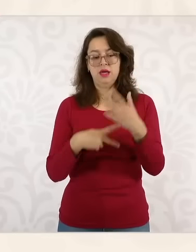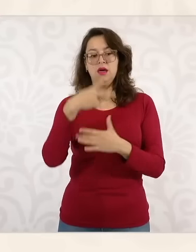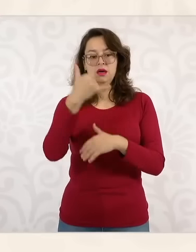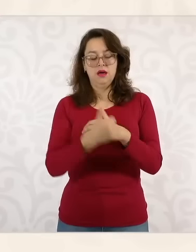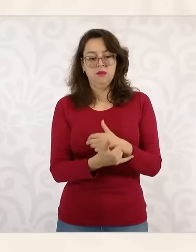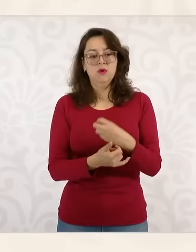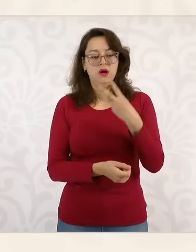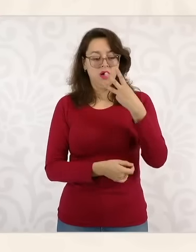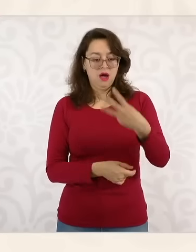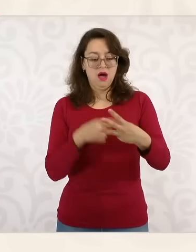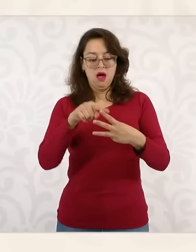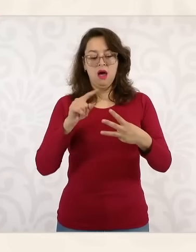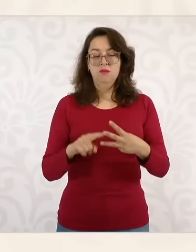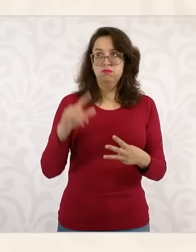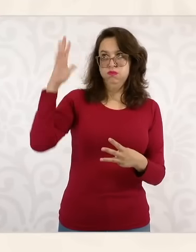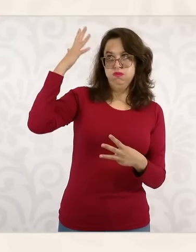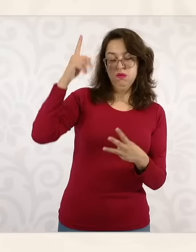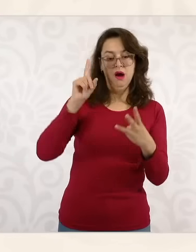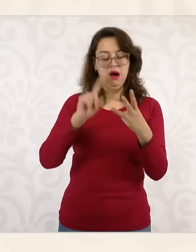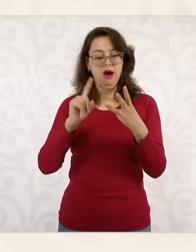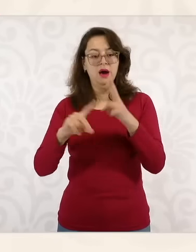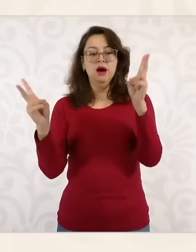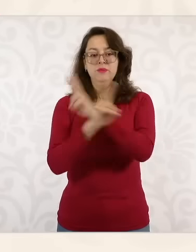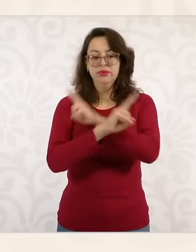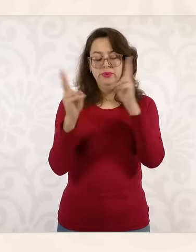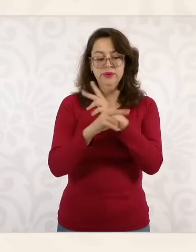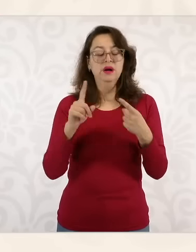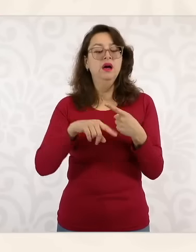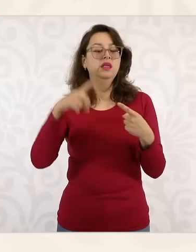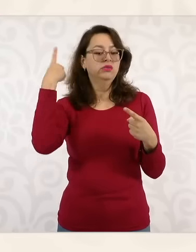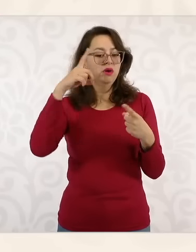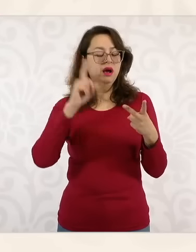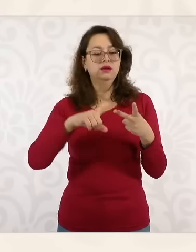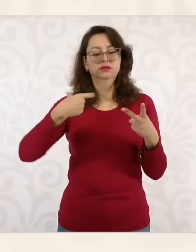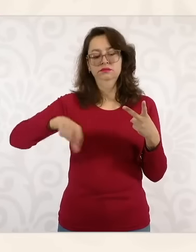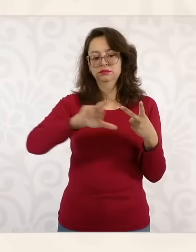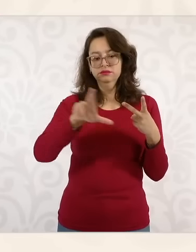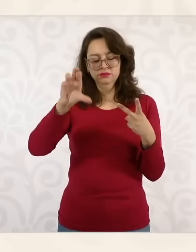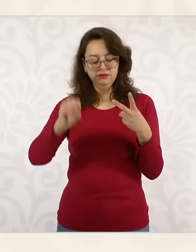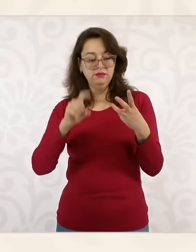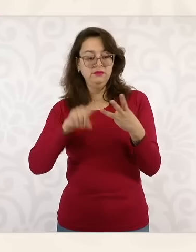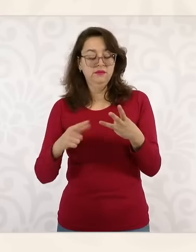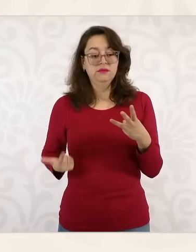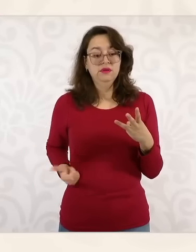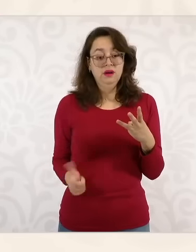un eólico ubicados eh en los estados de Durango, Quintan Roo y Guanajuato. Tienen una capacidad